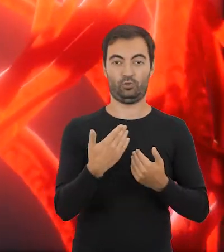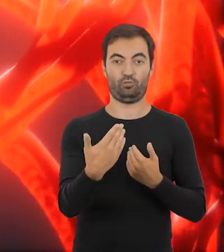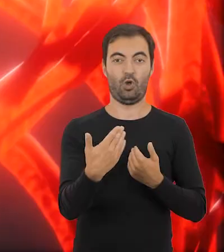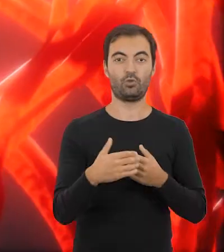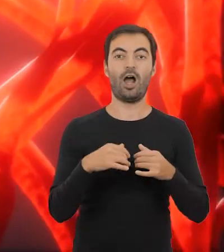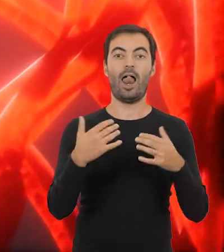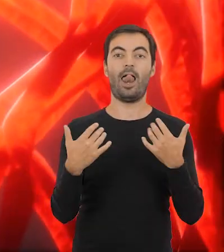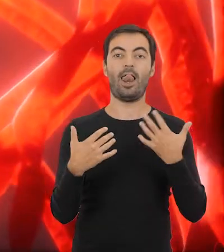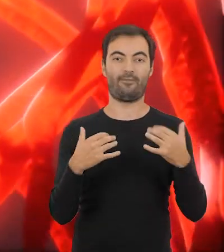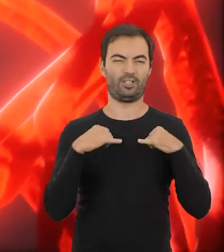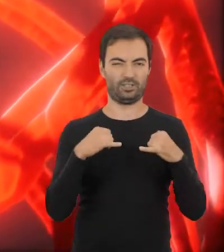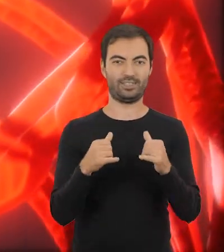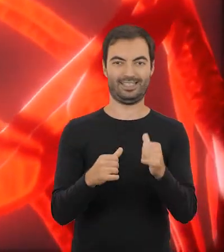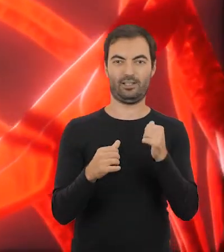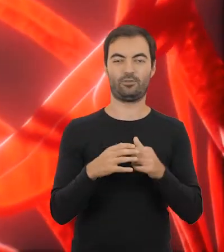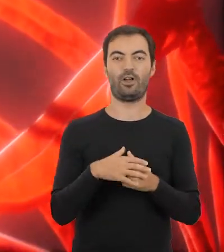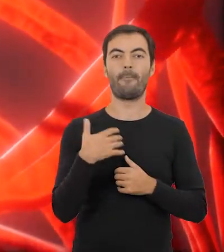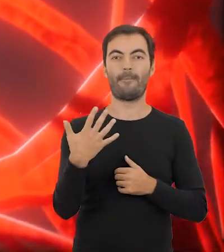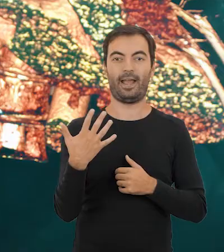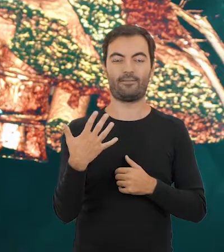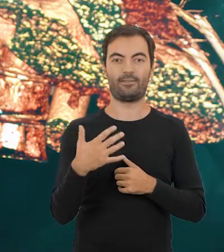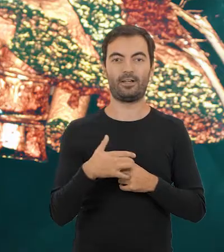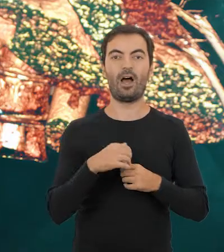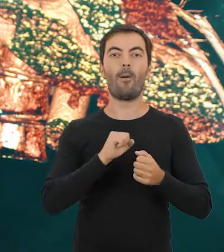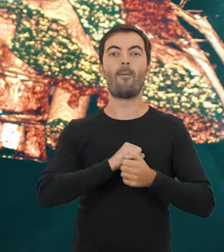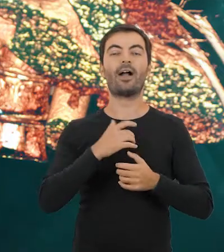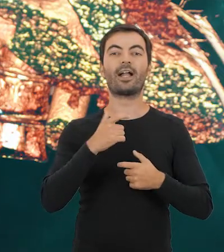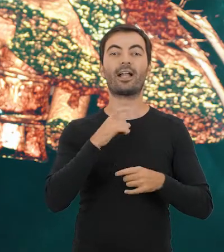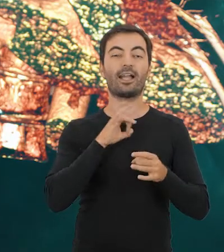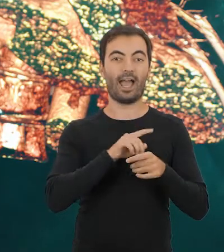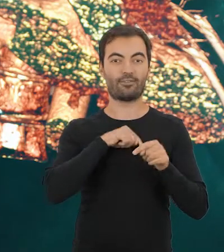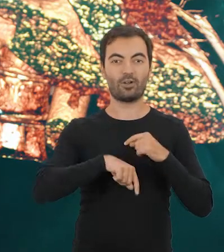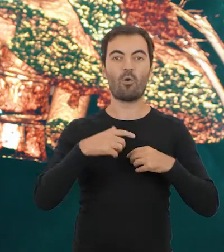Prawa komora pompuje krew do płuca, a lewa doprowadza ją do reszty ciała.